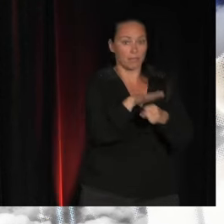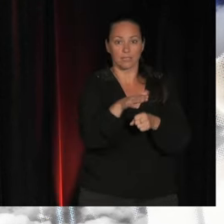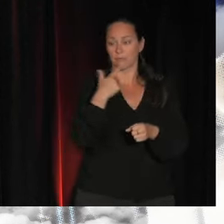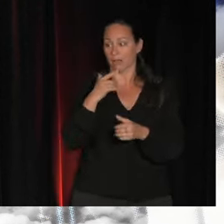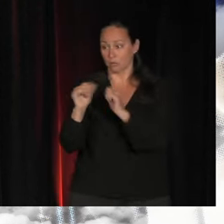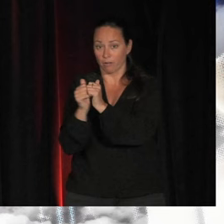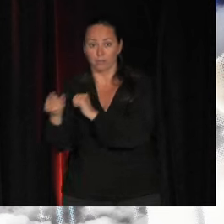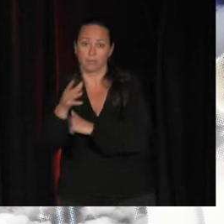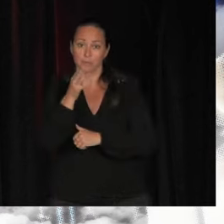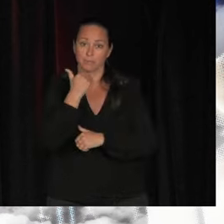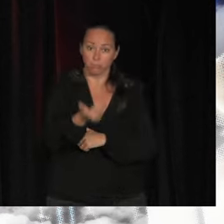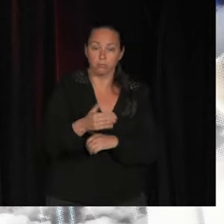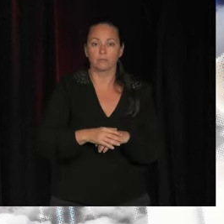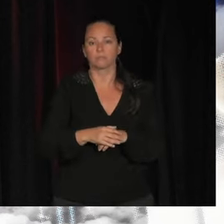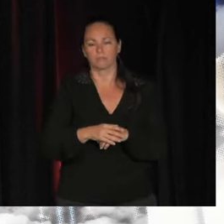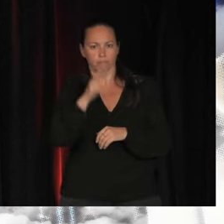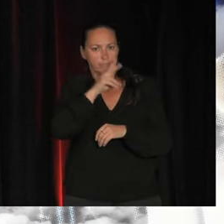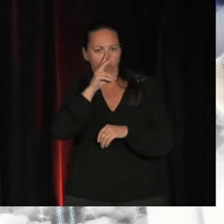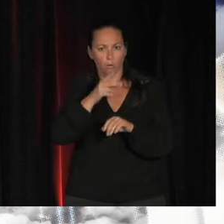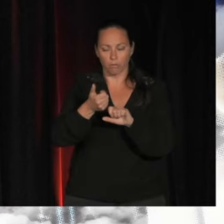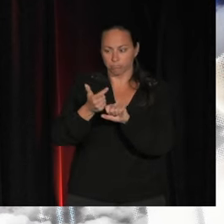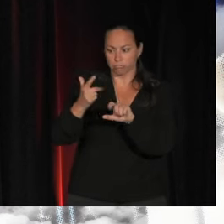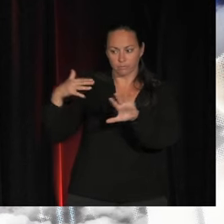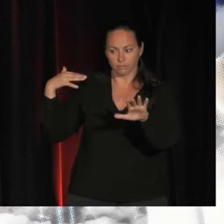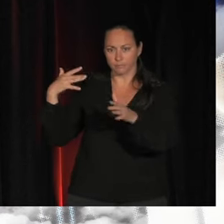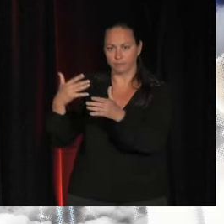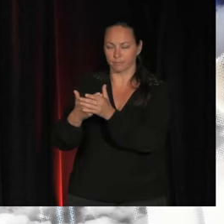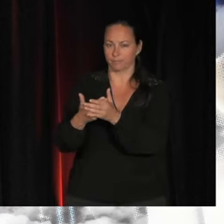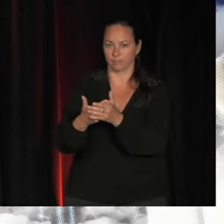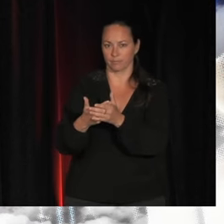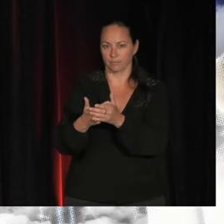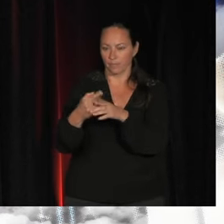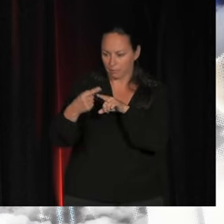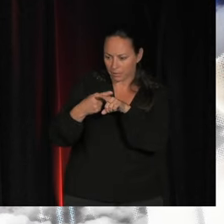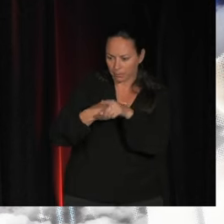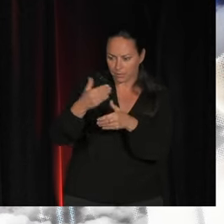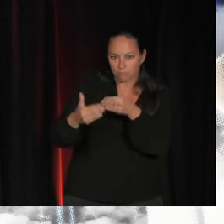C'est assez rigolo de voir qu'en quelques années, tout ça, ça s'est vachement cimenté parce que vraiment tu arrives et tu reviens